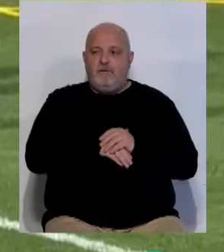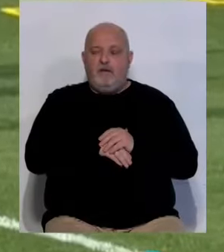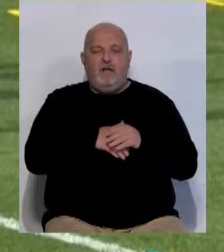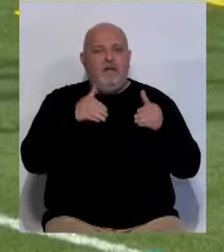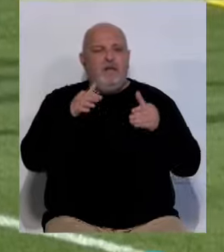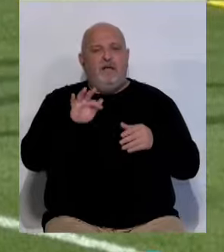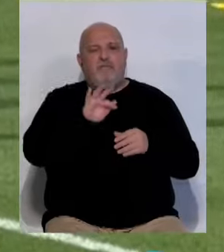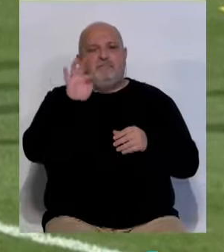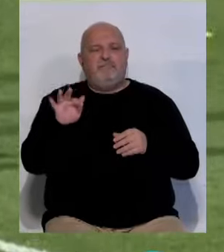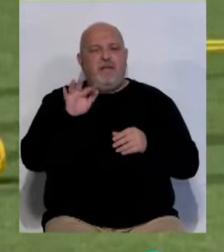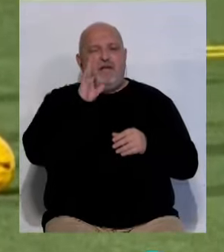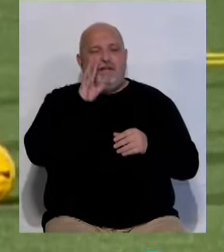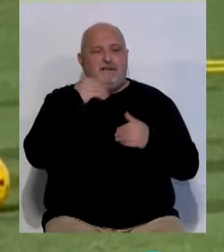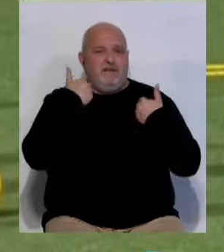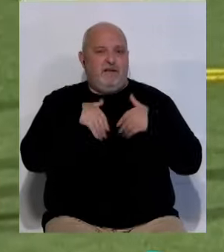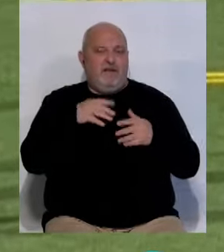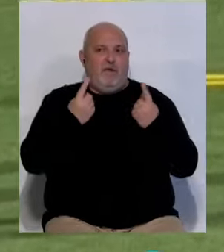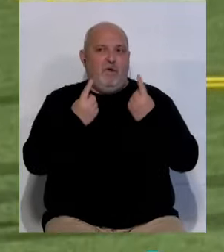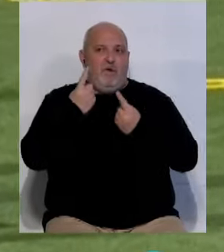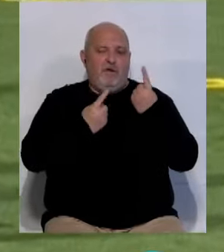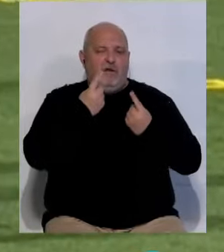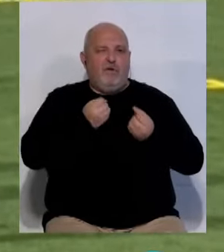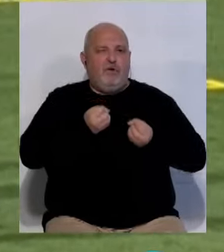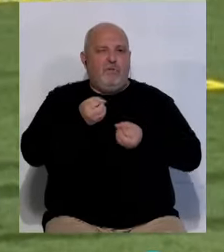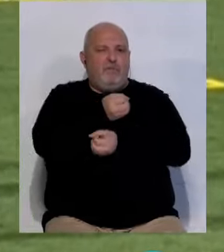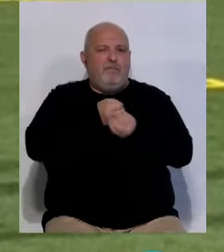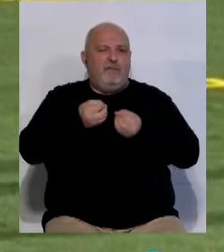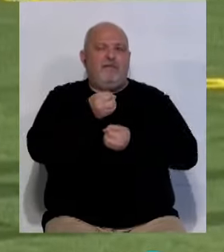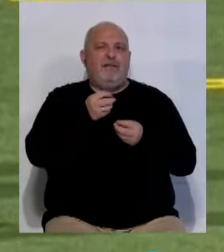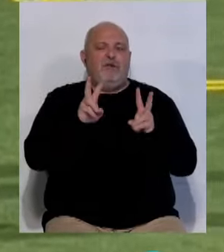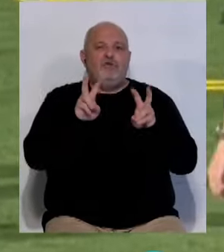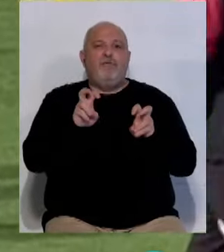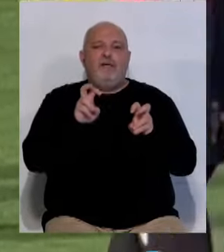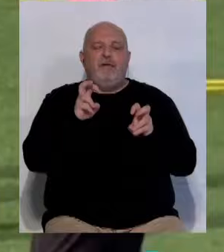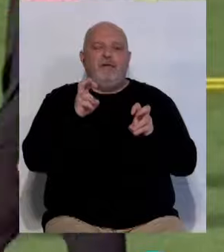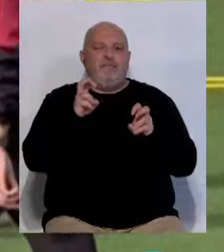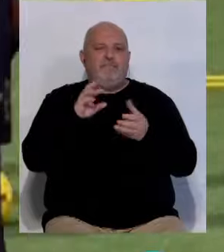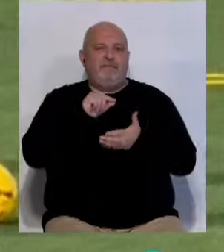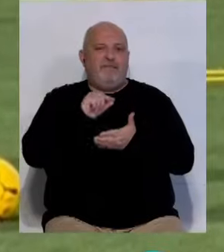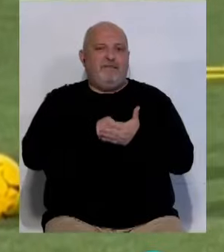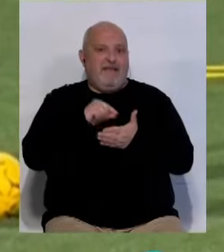también a continuación ya ha habido algún que otro comentario con respecto al mercado de fichajes